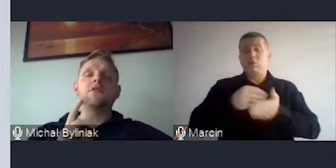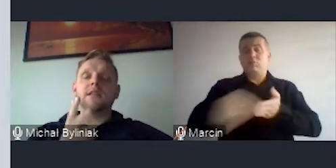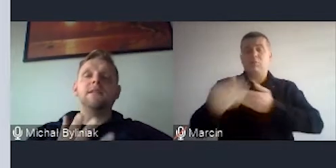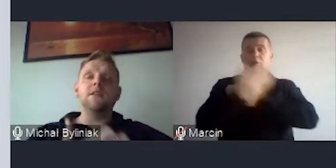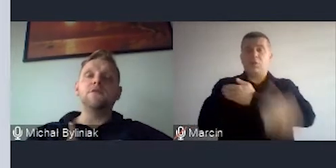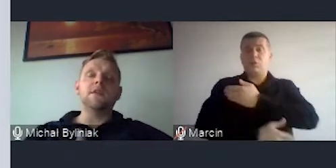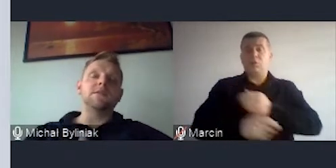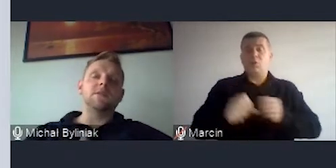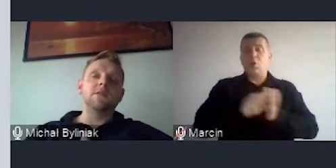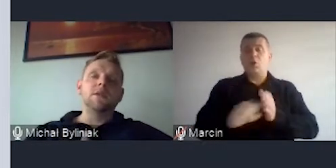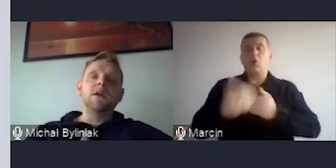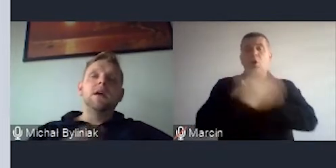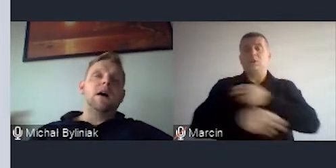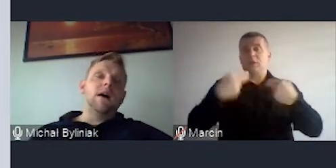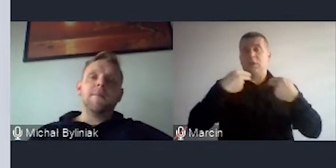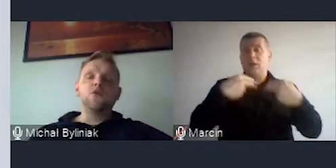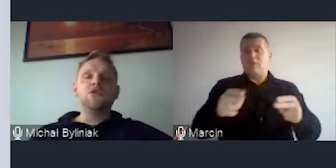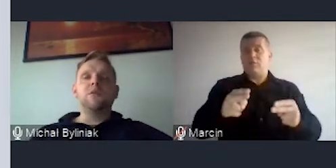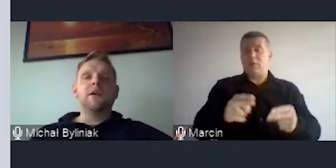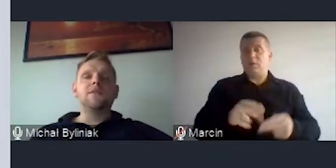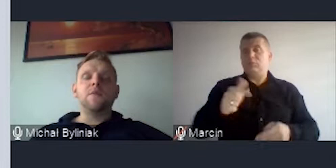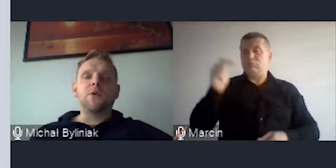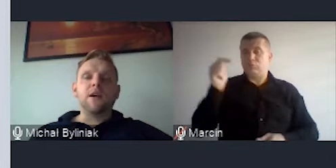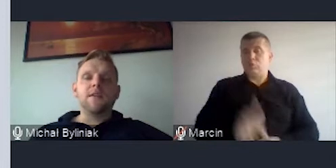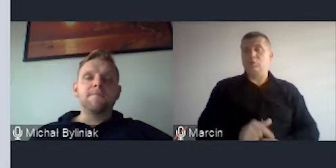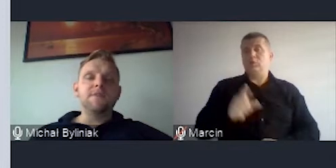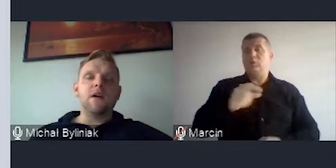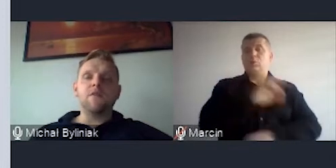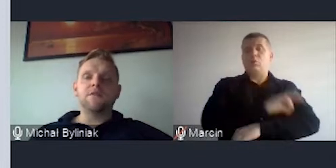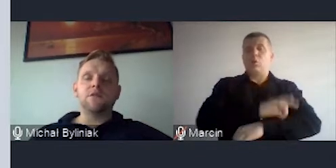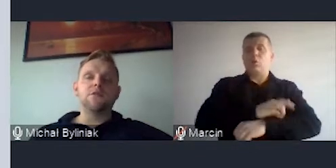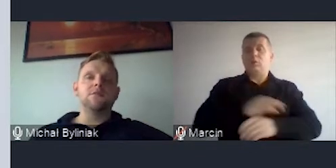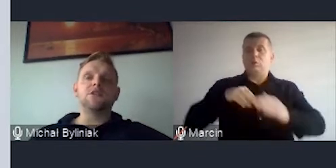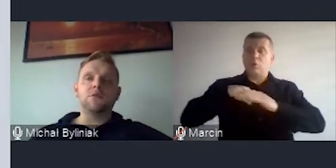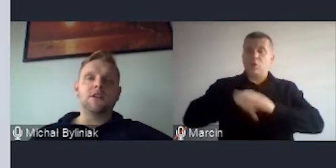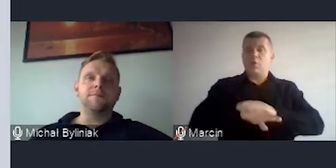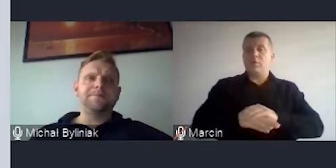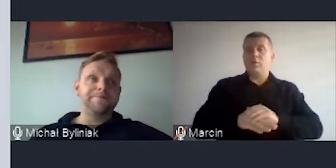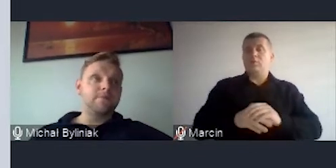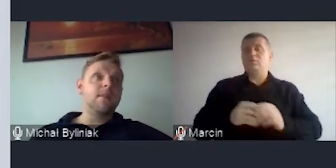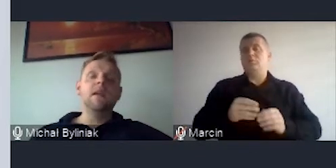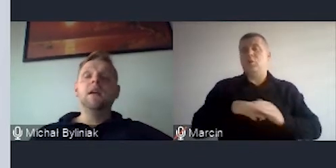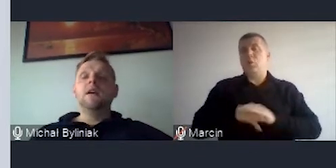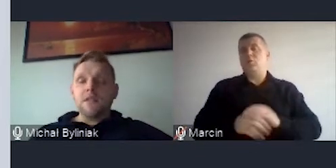czyli od ostatniej refundacji, musicie Państwo projekt zachować określonym kształcie.